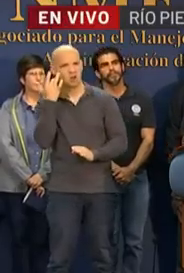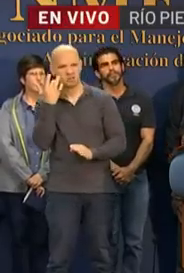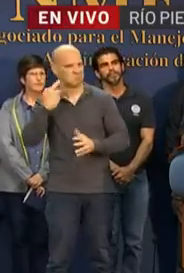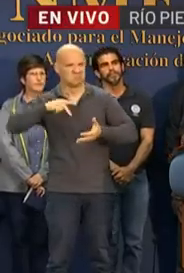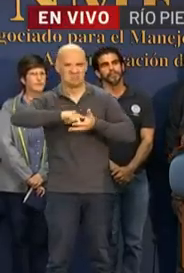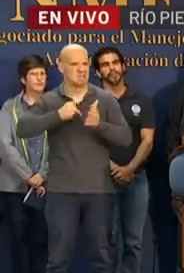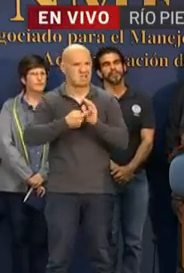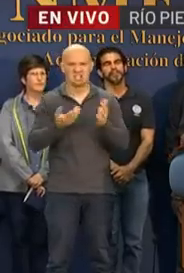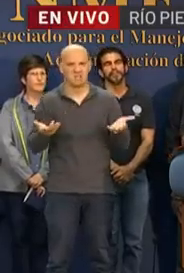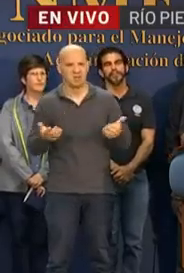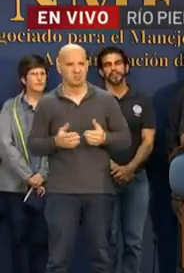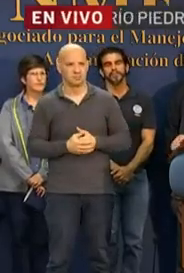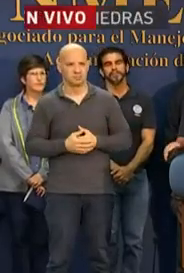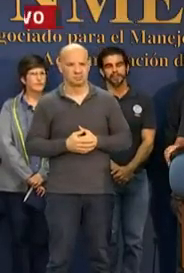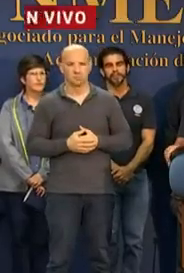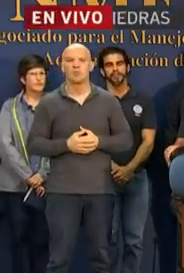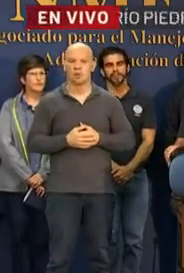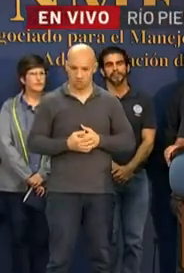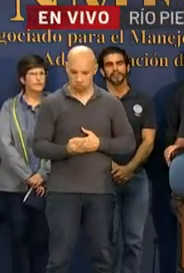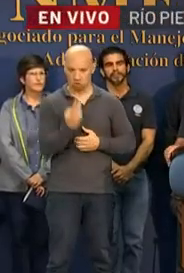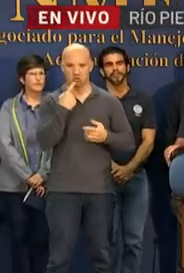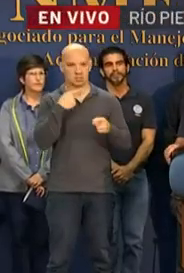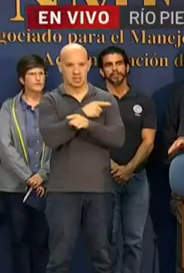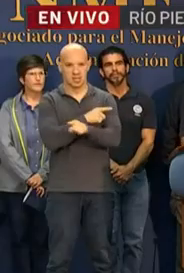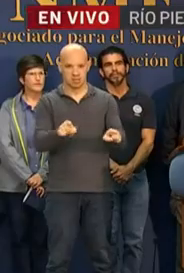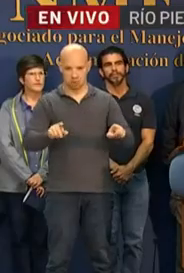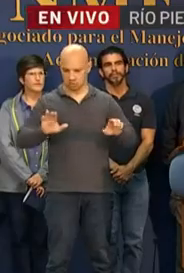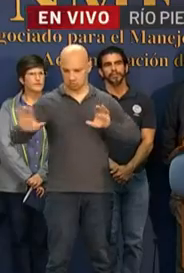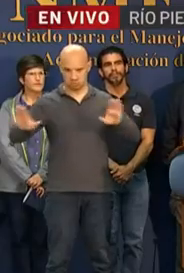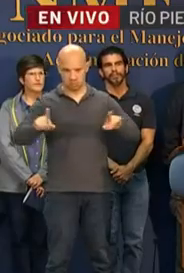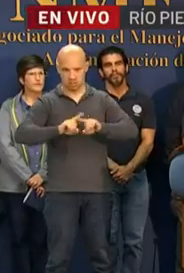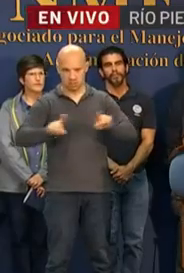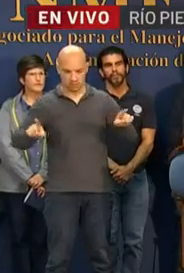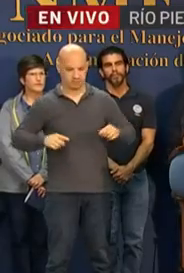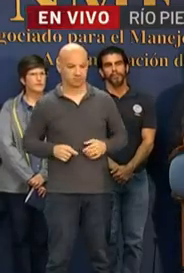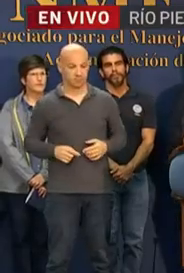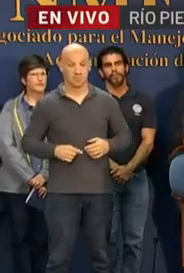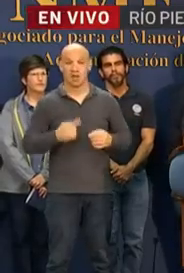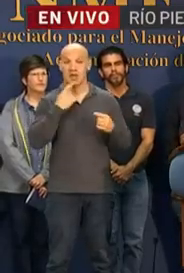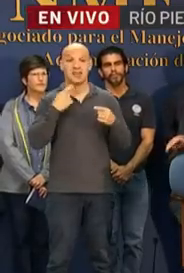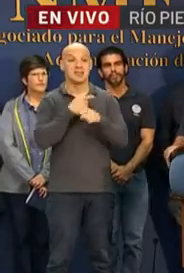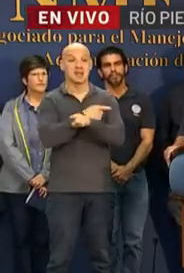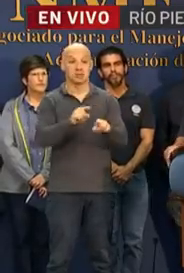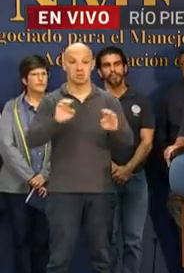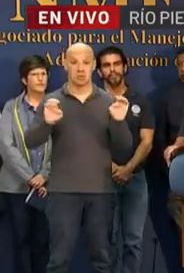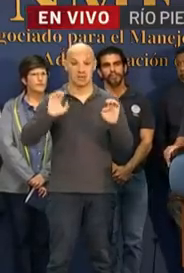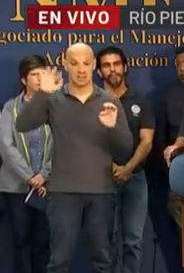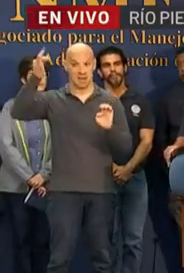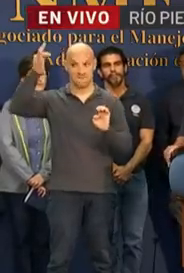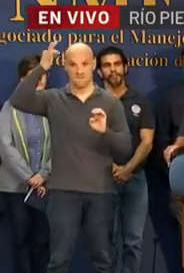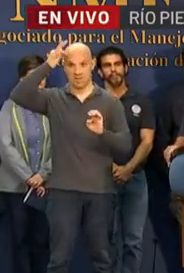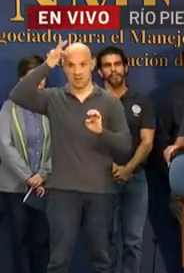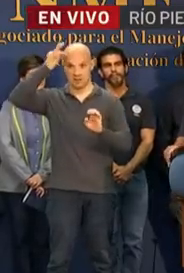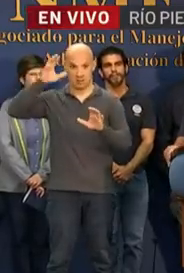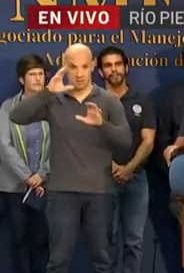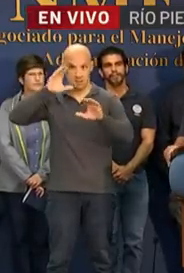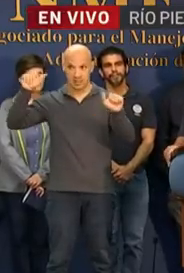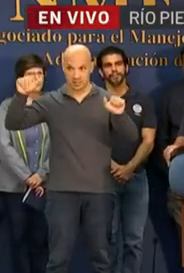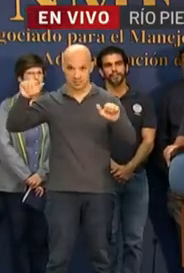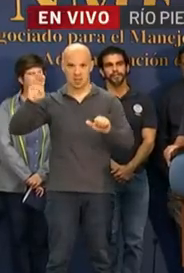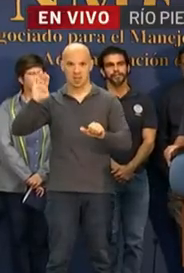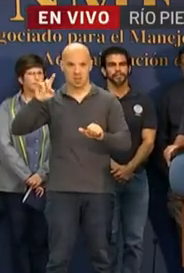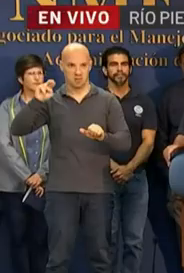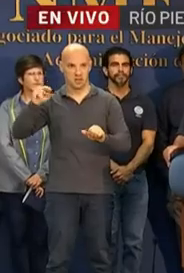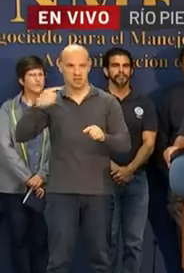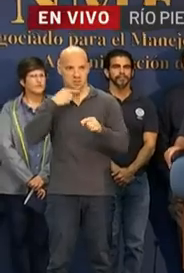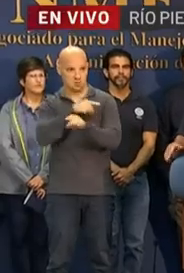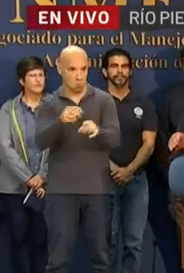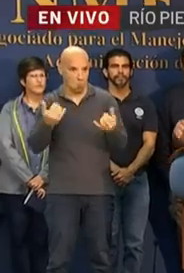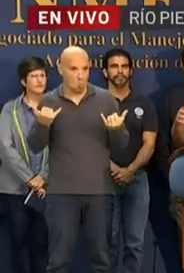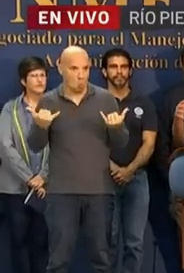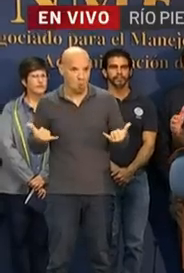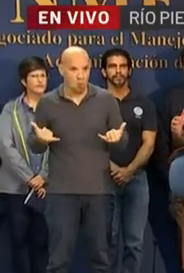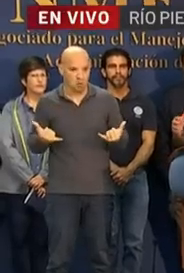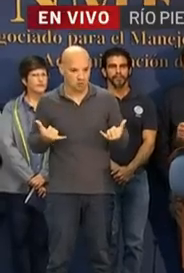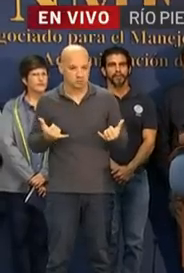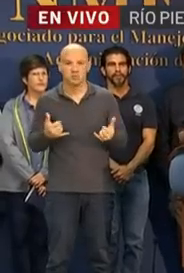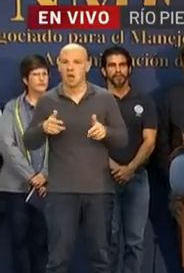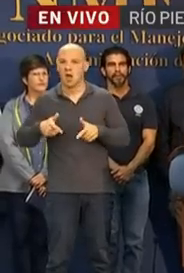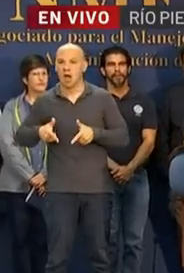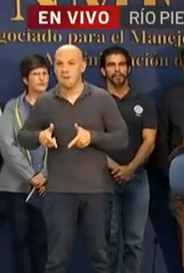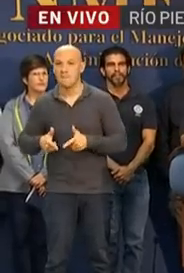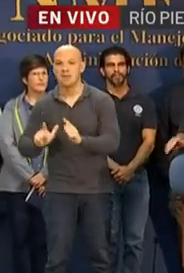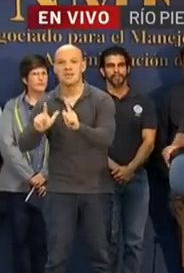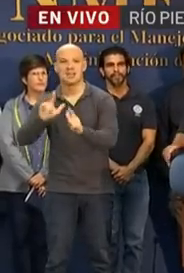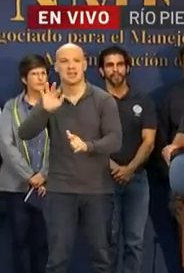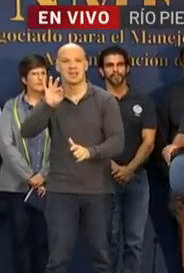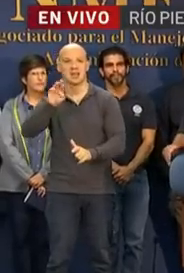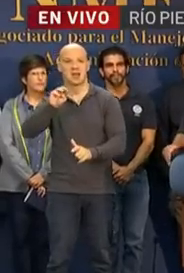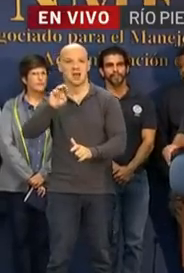QUERÍA QUE EXPLICARA POR LA